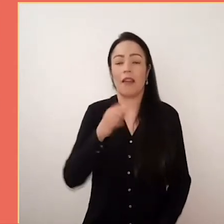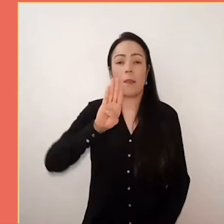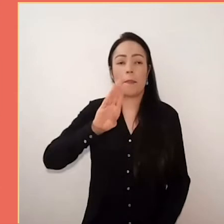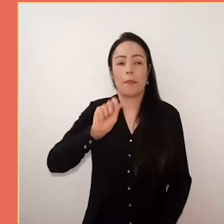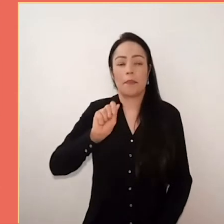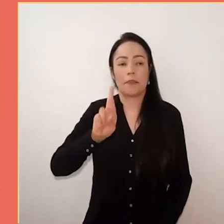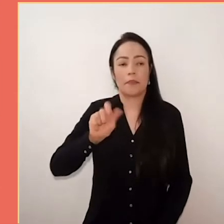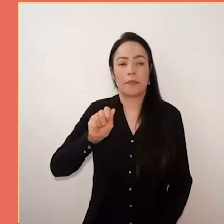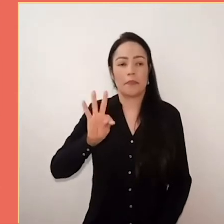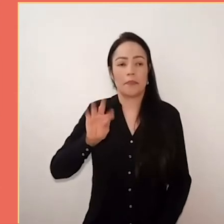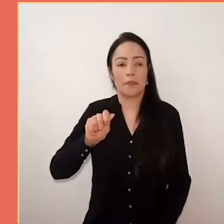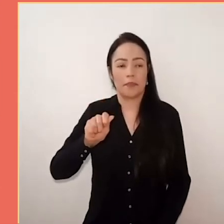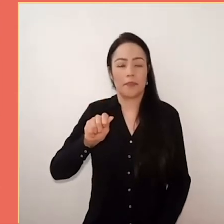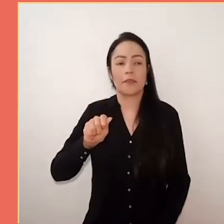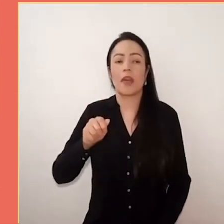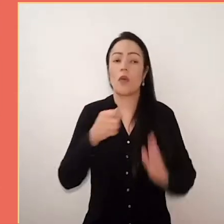escritor contemporâneo inglês,